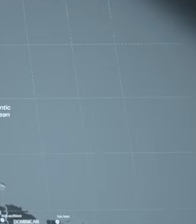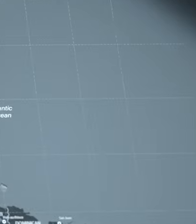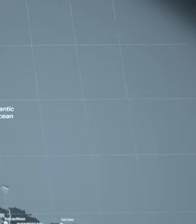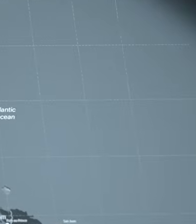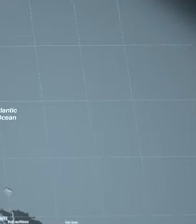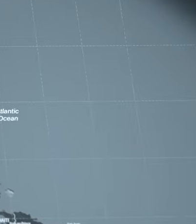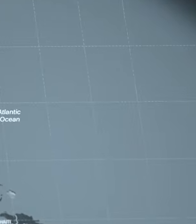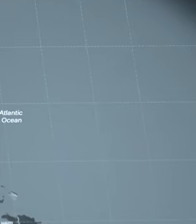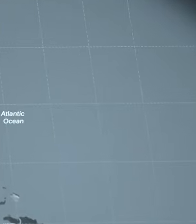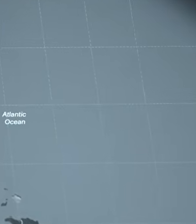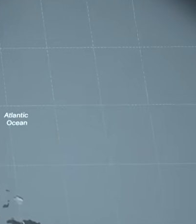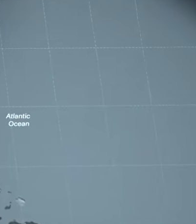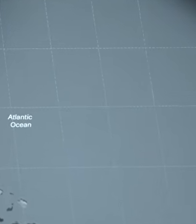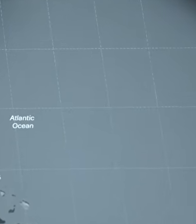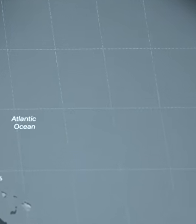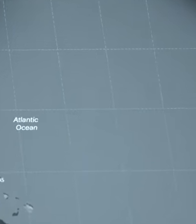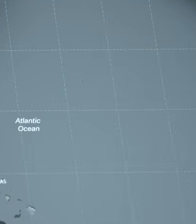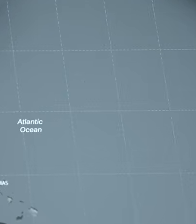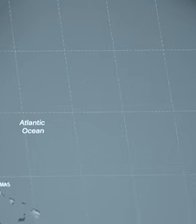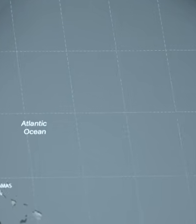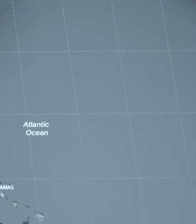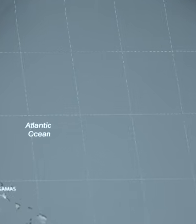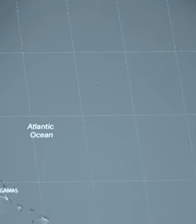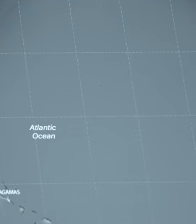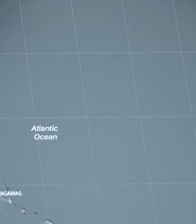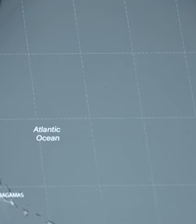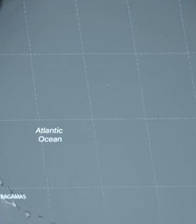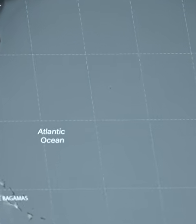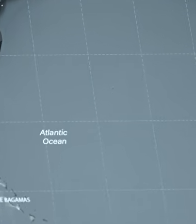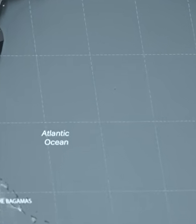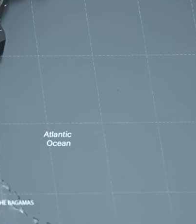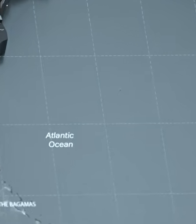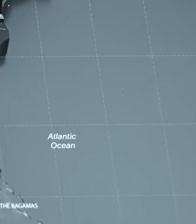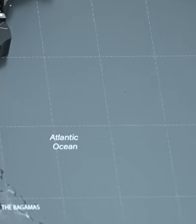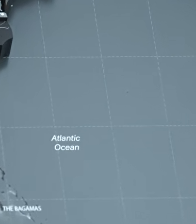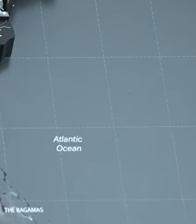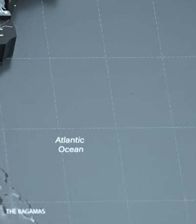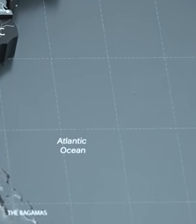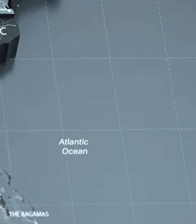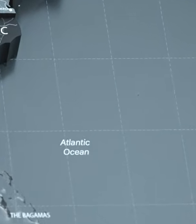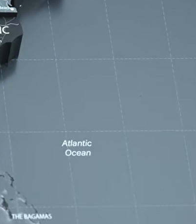tiene estatus legal o ciudadanía. Son hombres y mujeres que pagan sus impuestos, respetan las